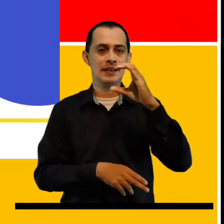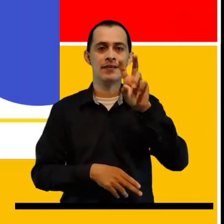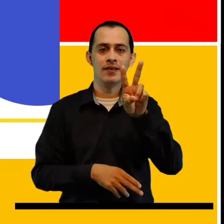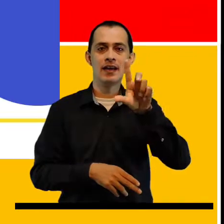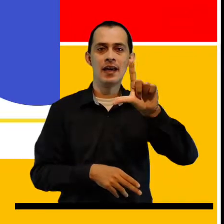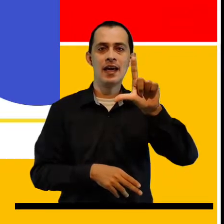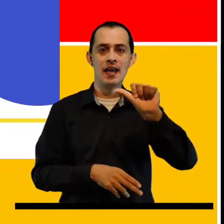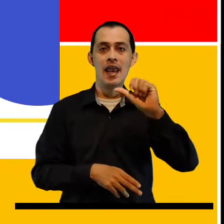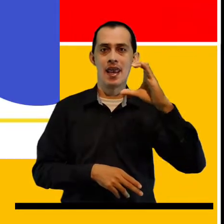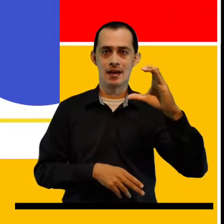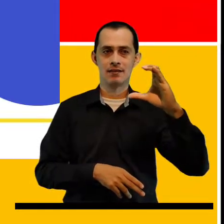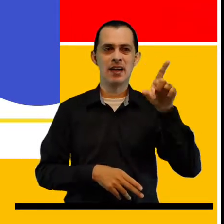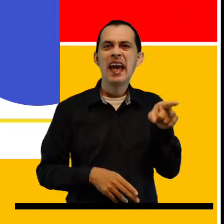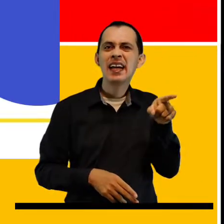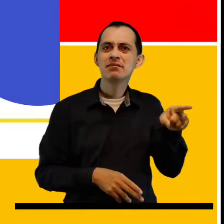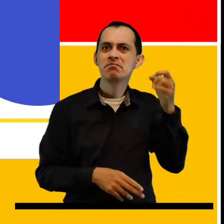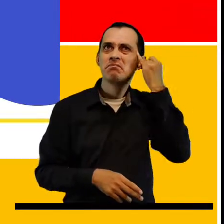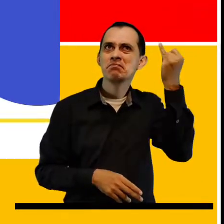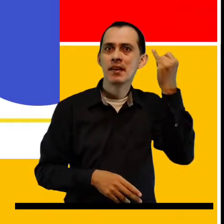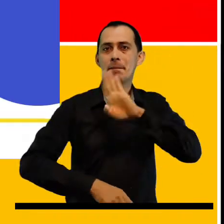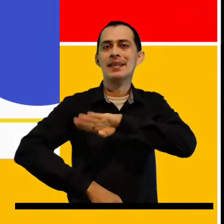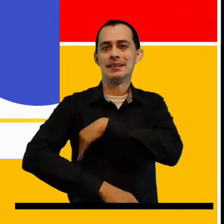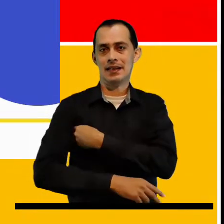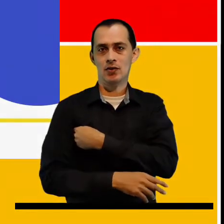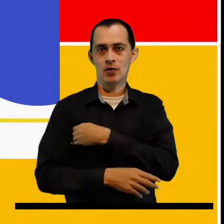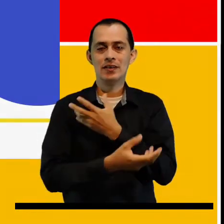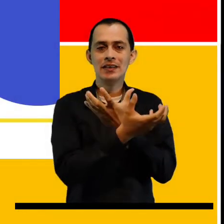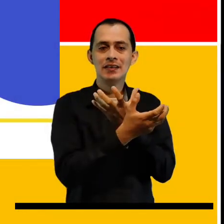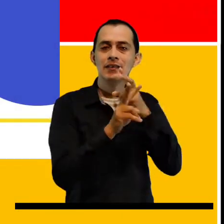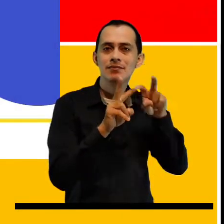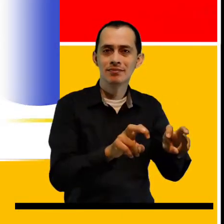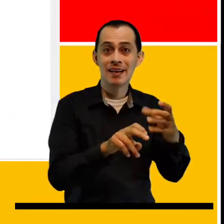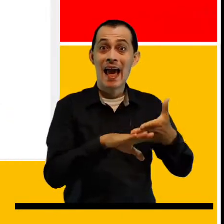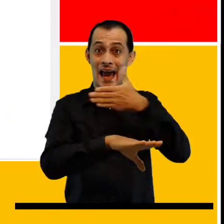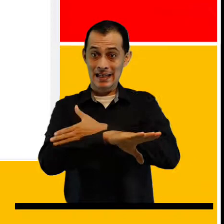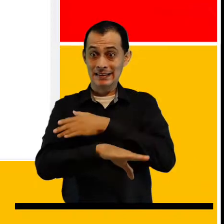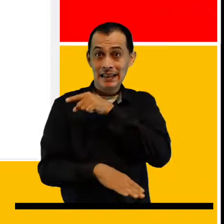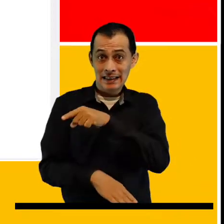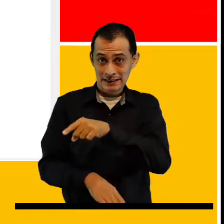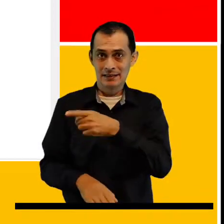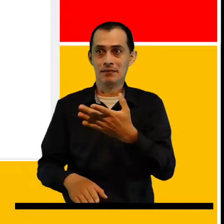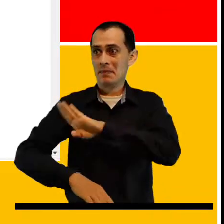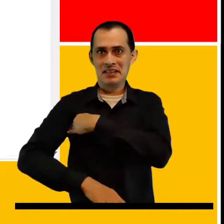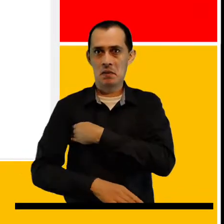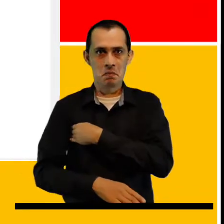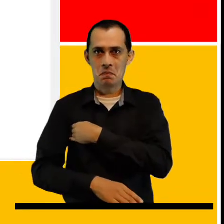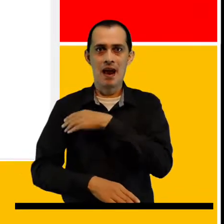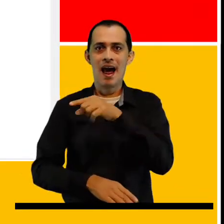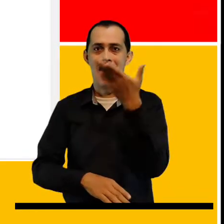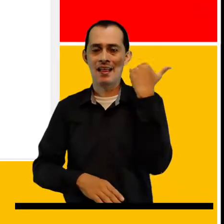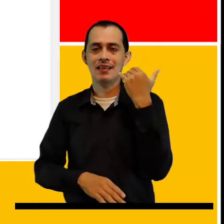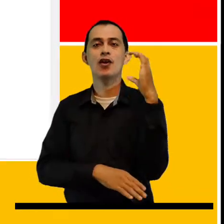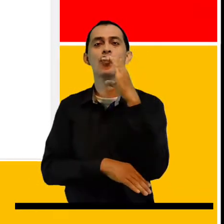conocido como Colciencias, denominada CvLAC. CvLAC son las siglas que hace referencia al